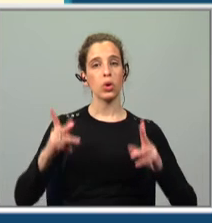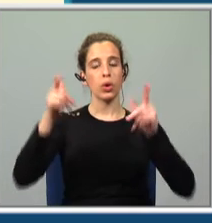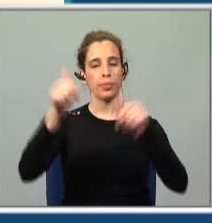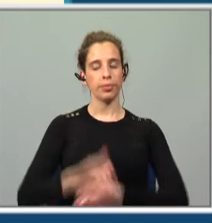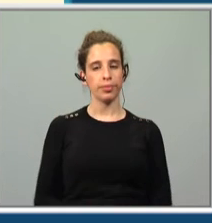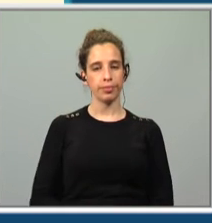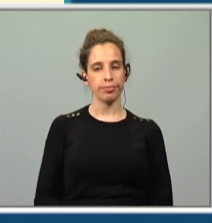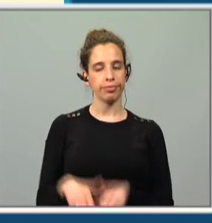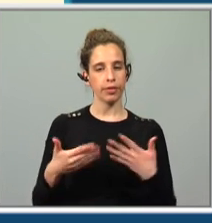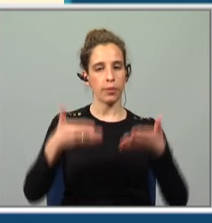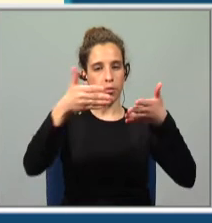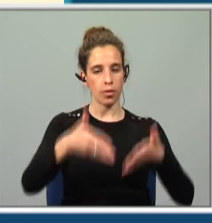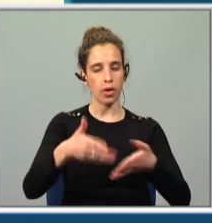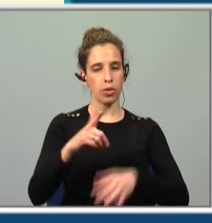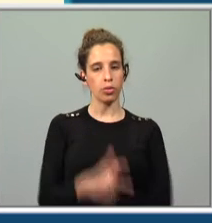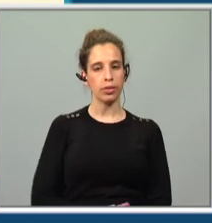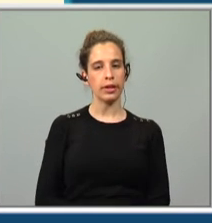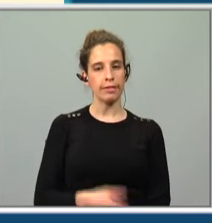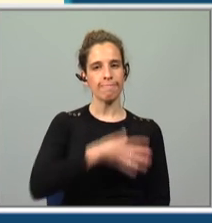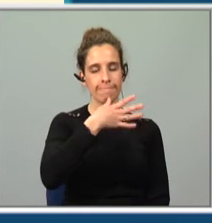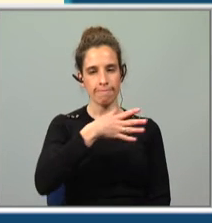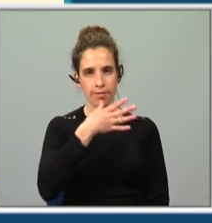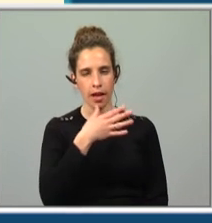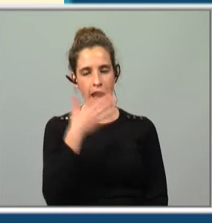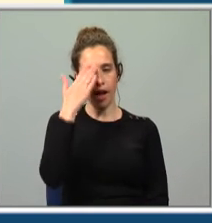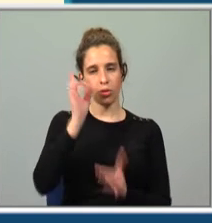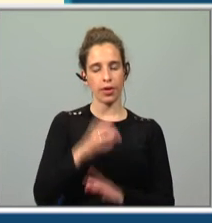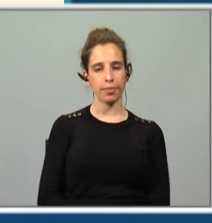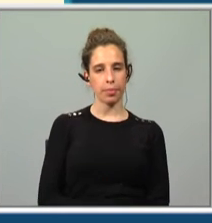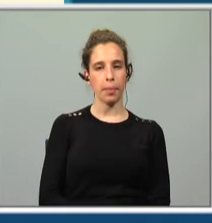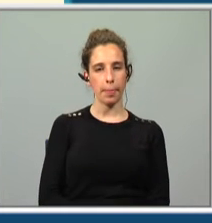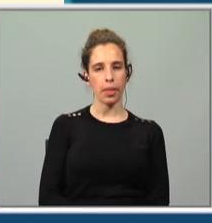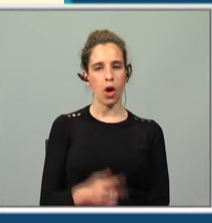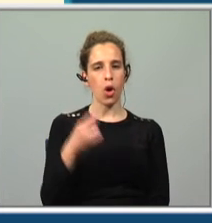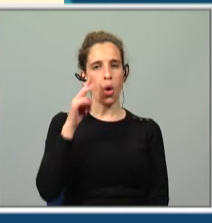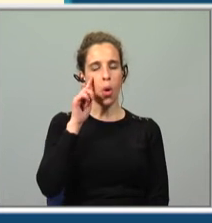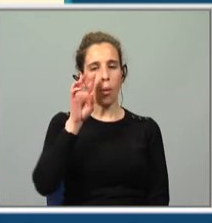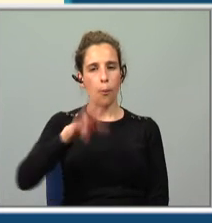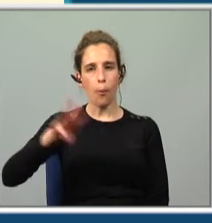vamos introduzir aquilo menos criativo que é que parece como é que eram zelo 讓我們介紹一下不太有創意的看起來像什麼他們是如何熱心的